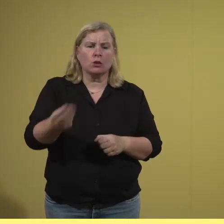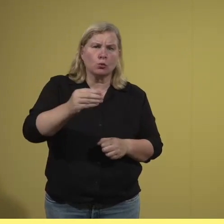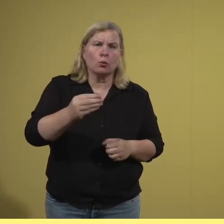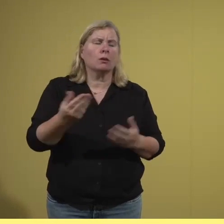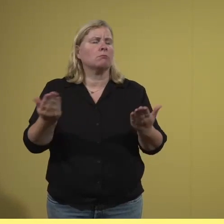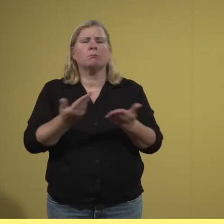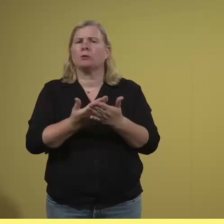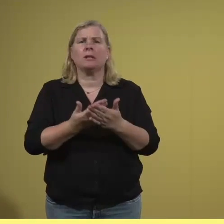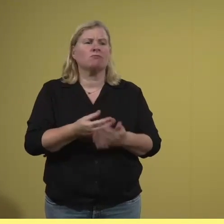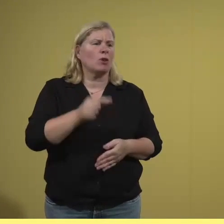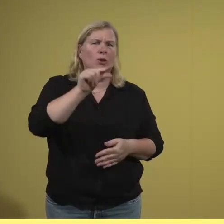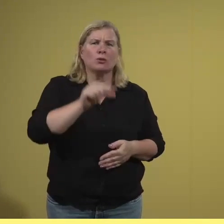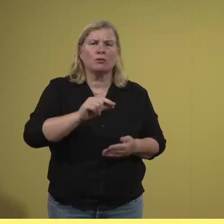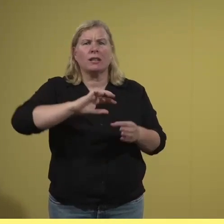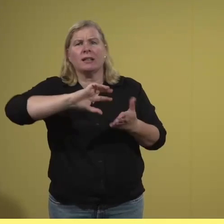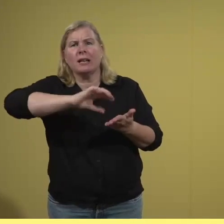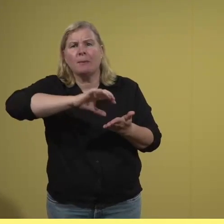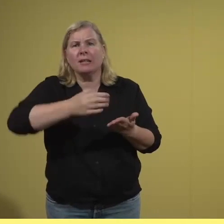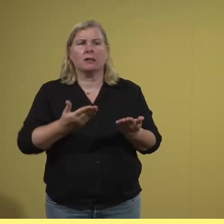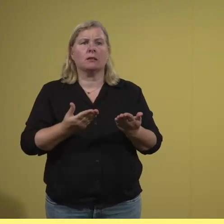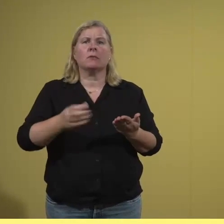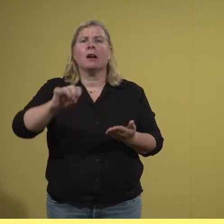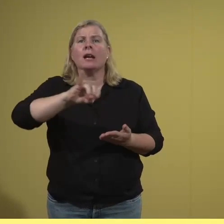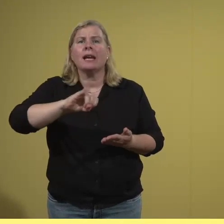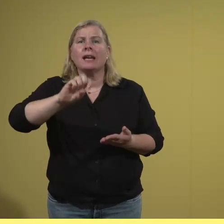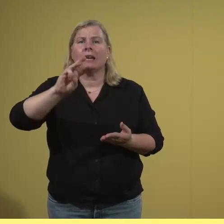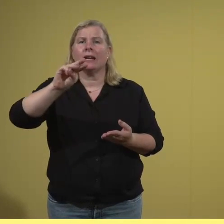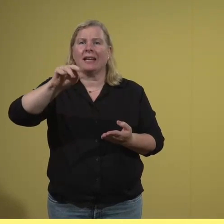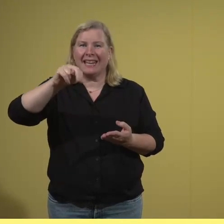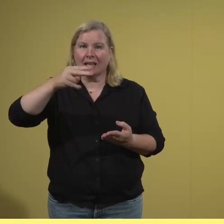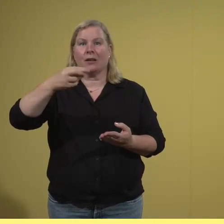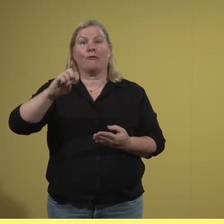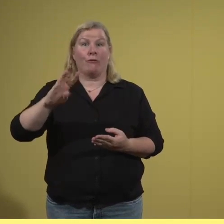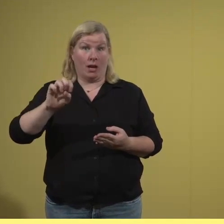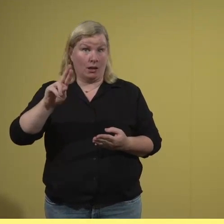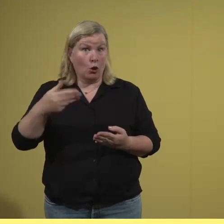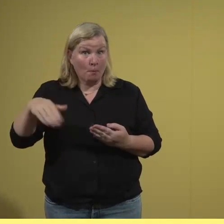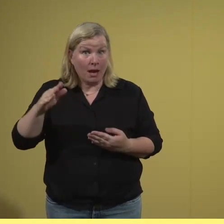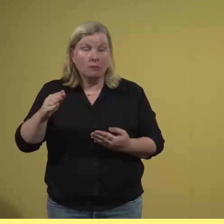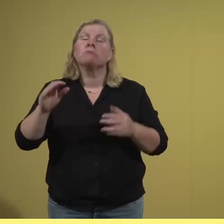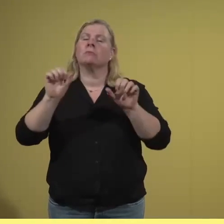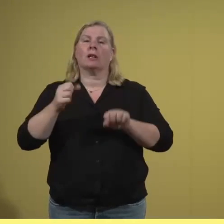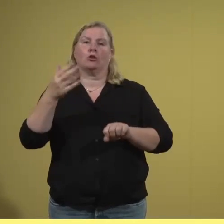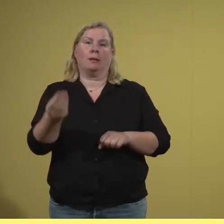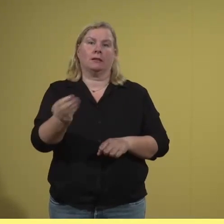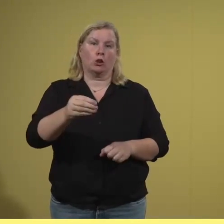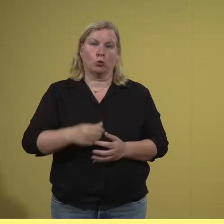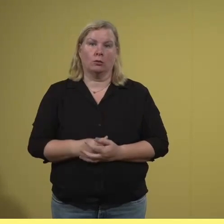Ja, wir du sagt, ist doch zu wenig Limette oder ich mag doch lieber Ingwer mehr. Mach es so. Das ist also so eine Sache.